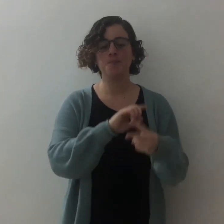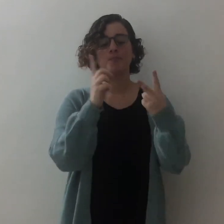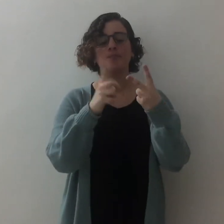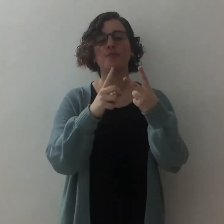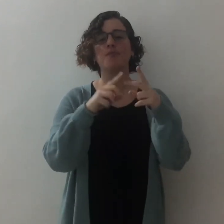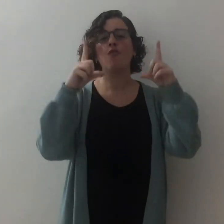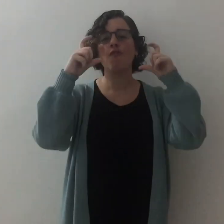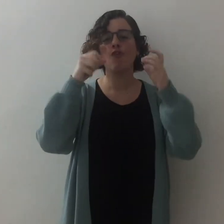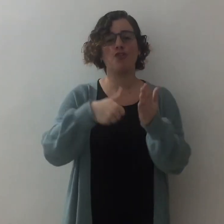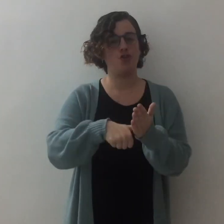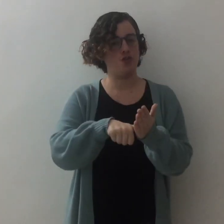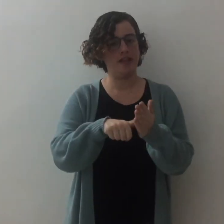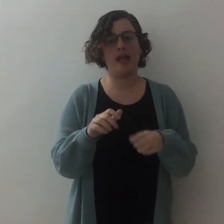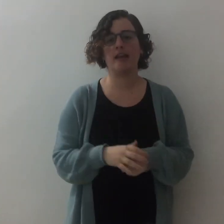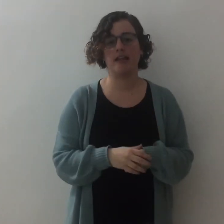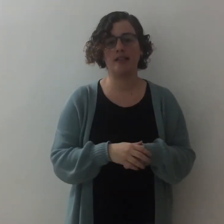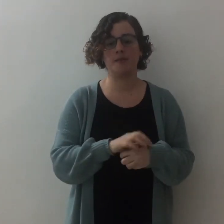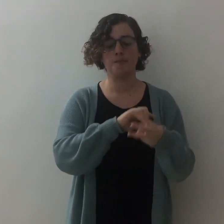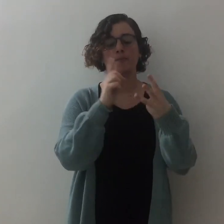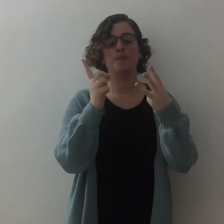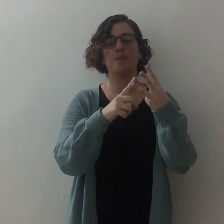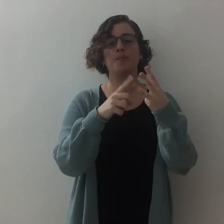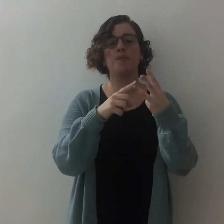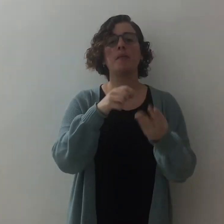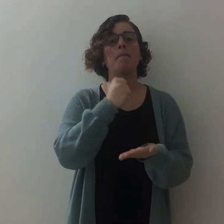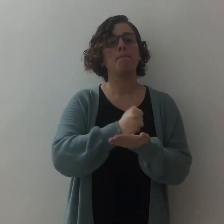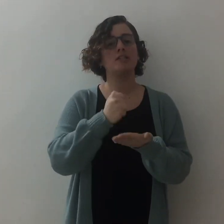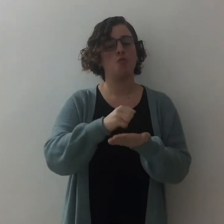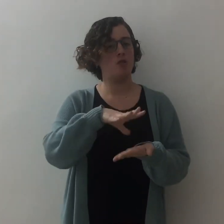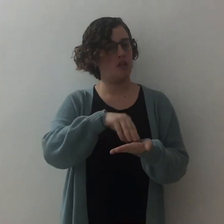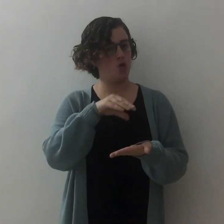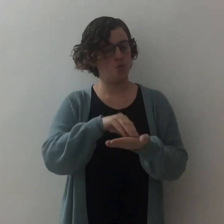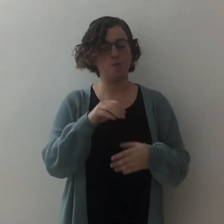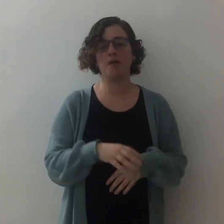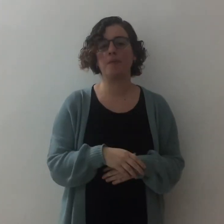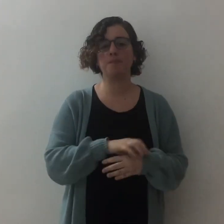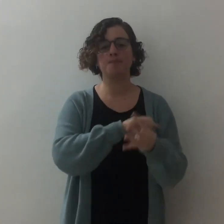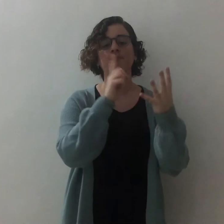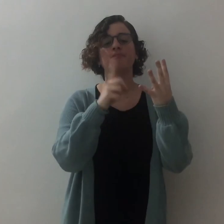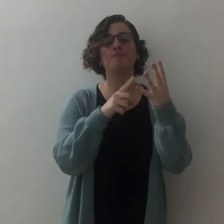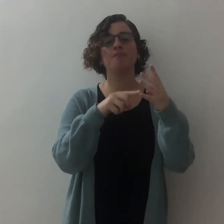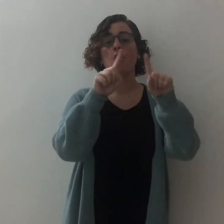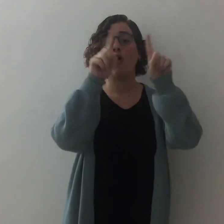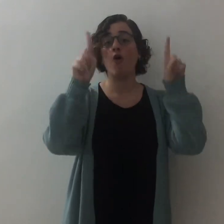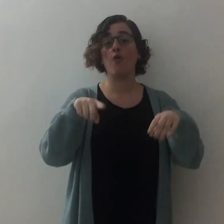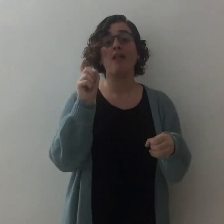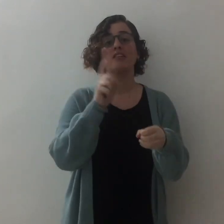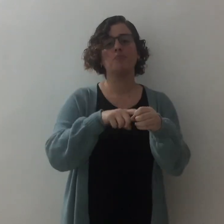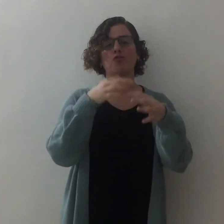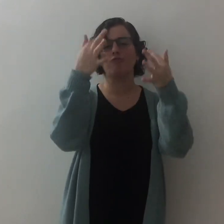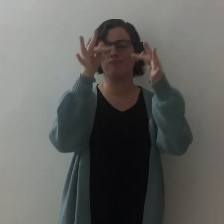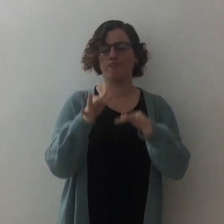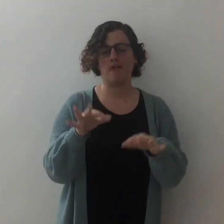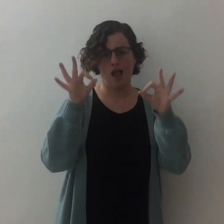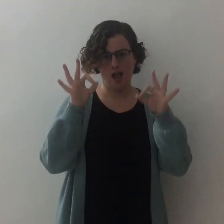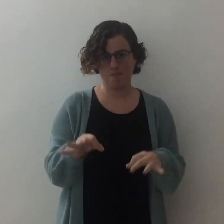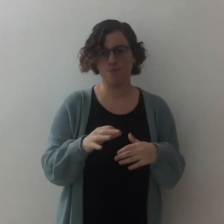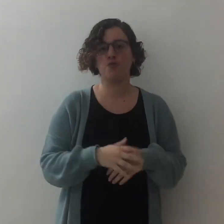una foto carnet y fotocopia del pasaporte, así como la hoja de inscripción cumplimentada.